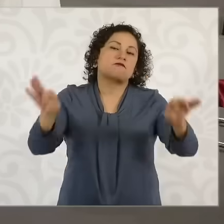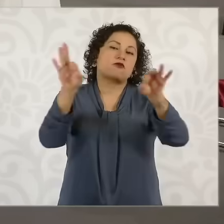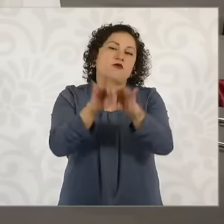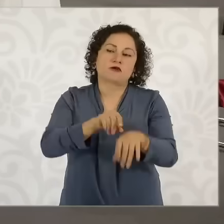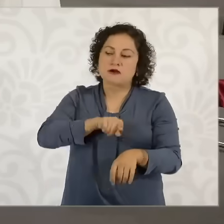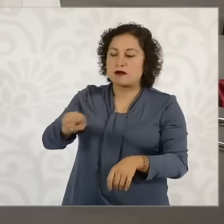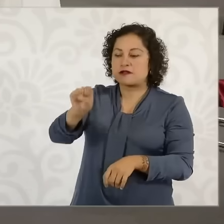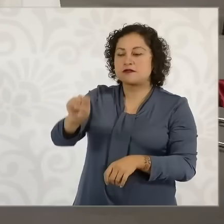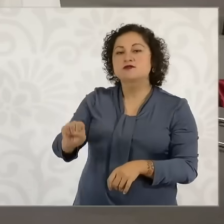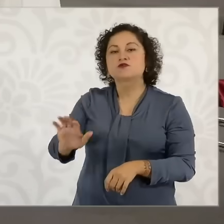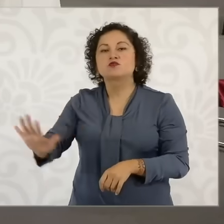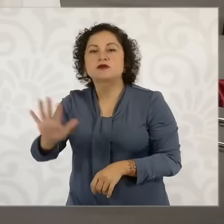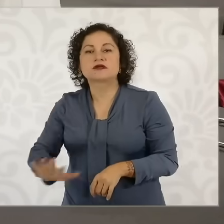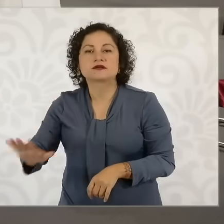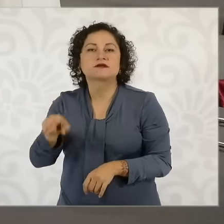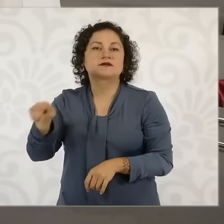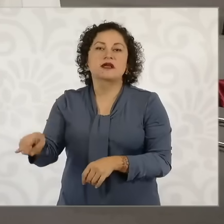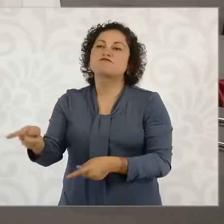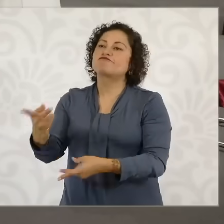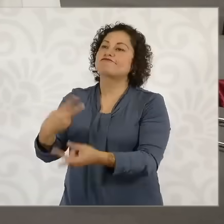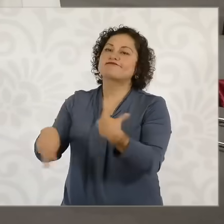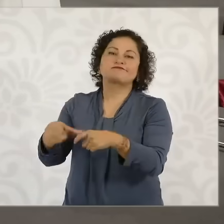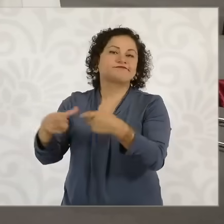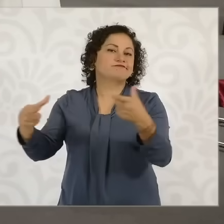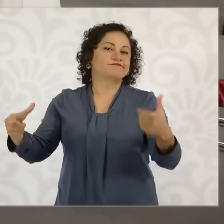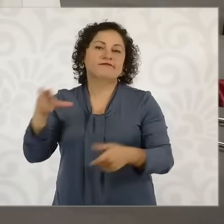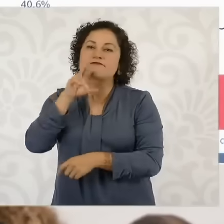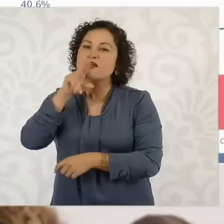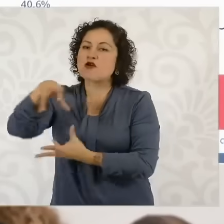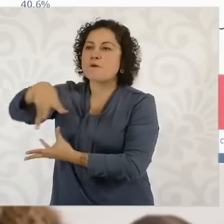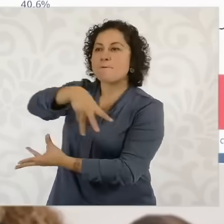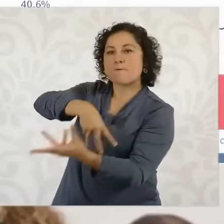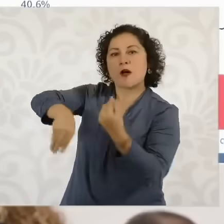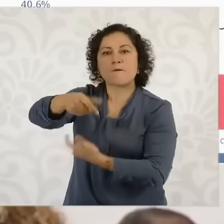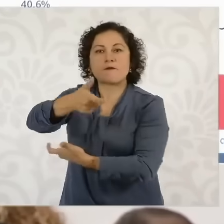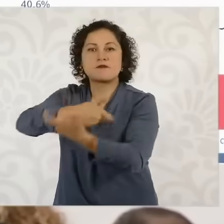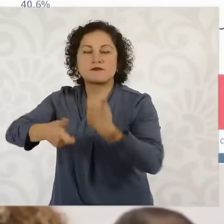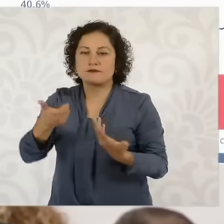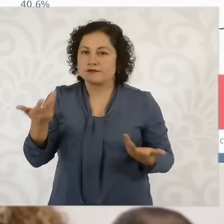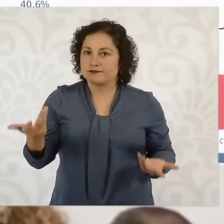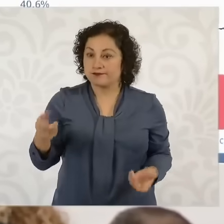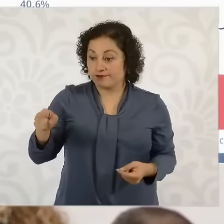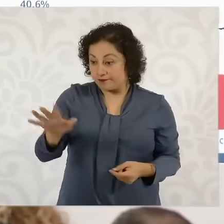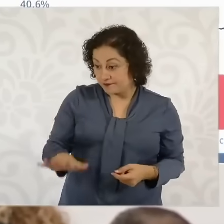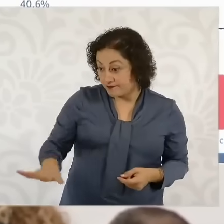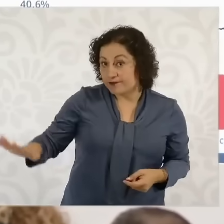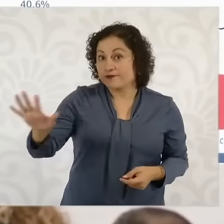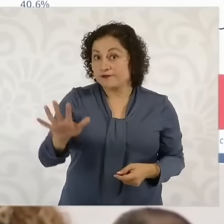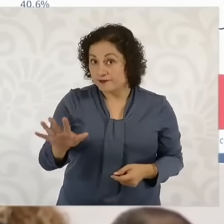del sureste mexicano. Gracias a esta obra de infraestructura, la región sin duda alguna se